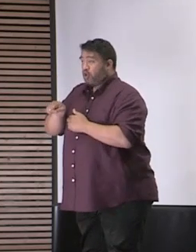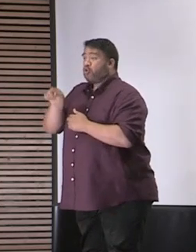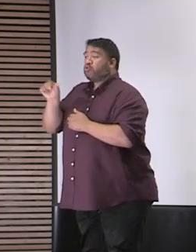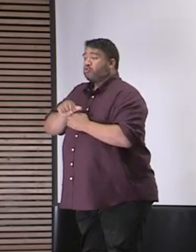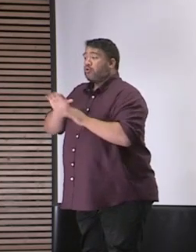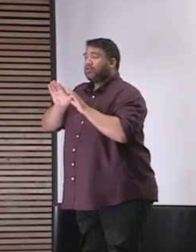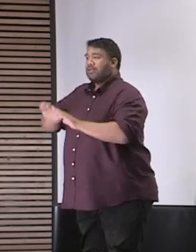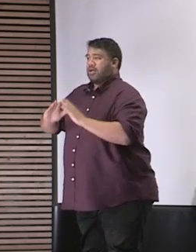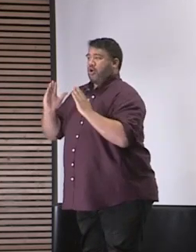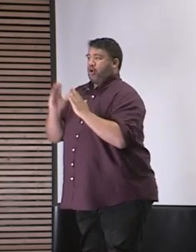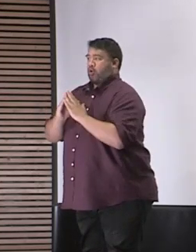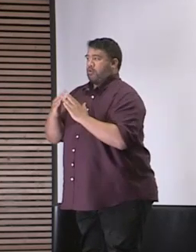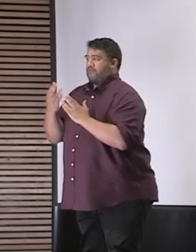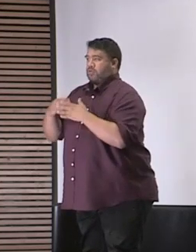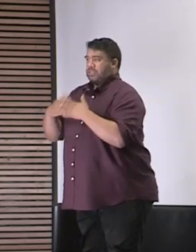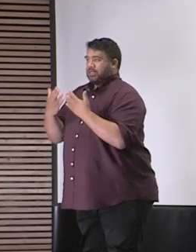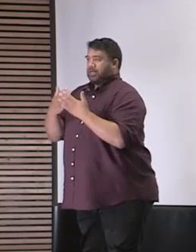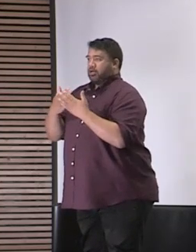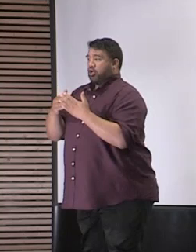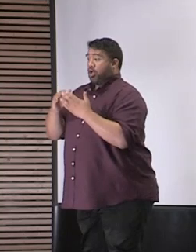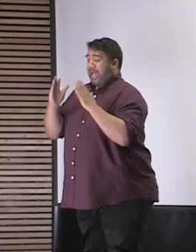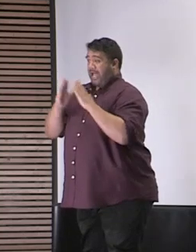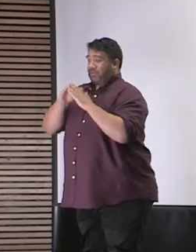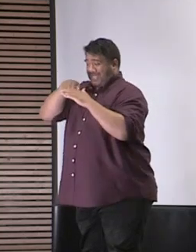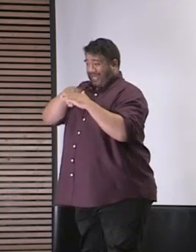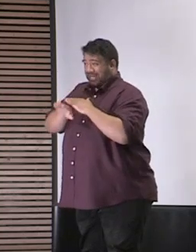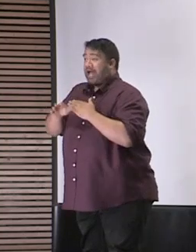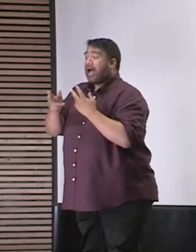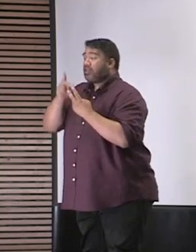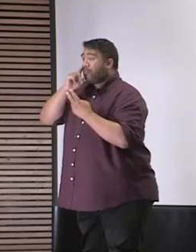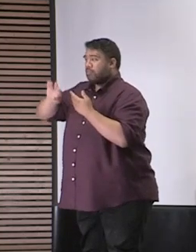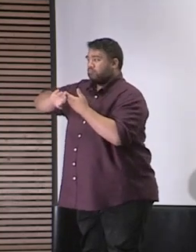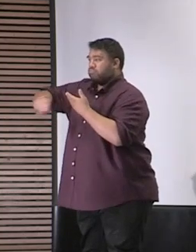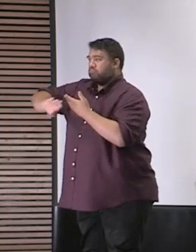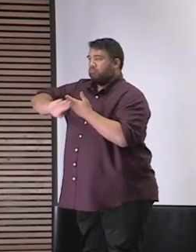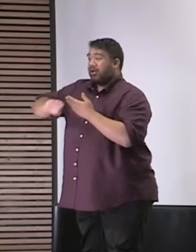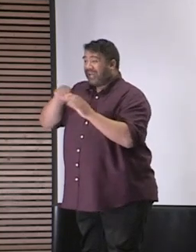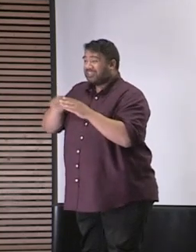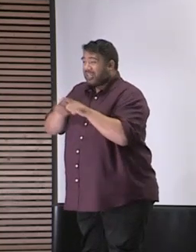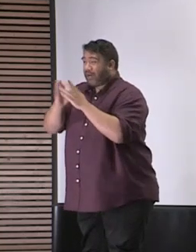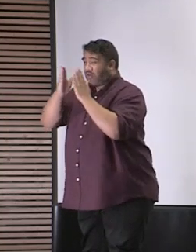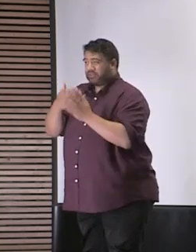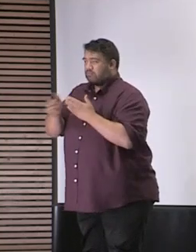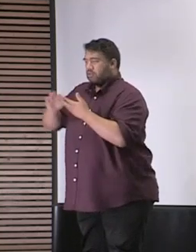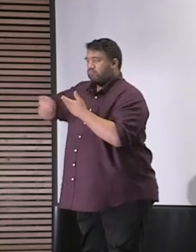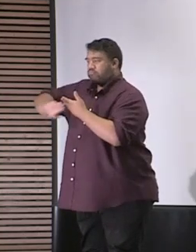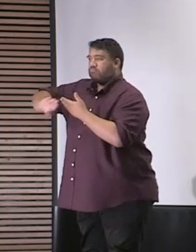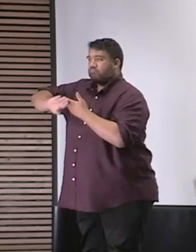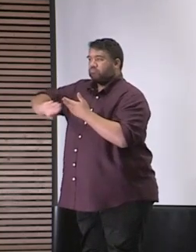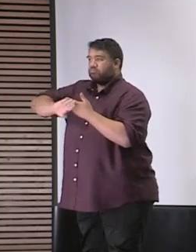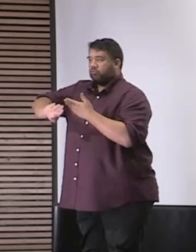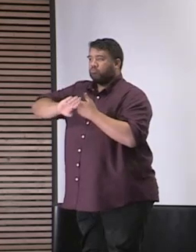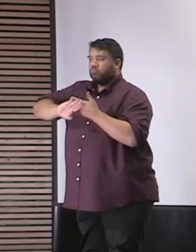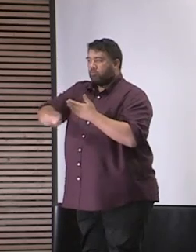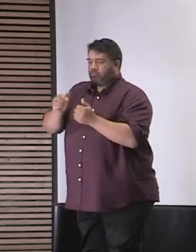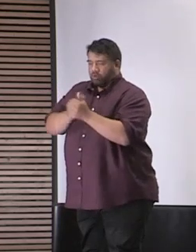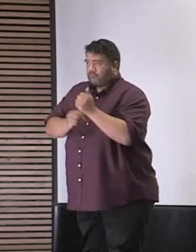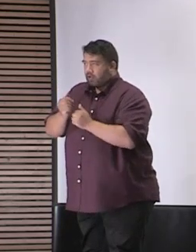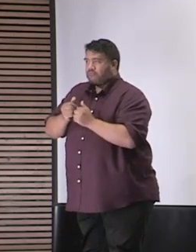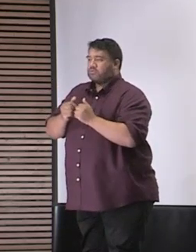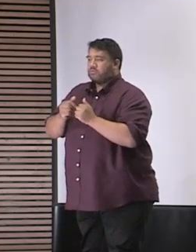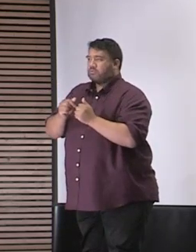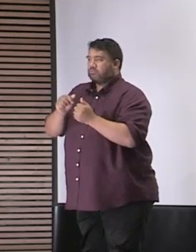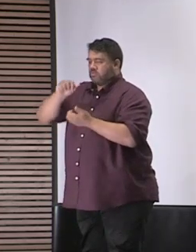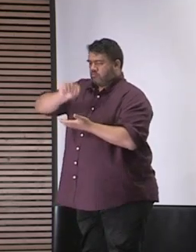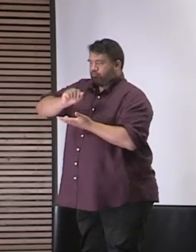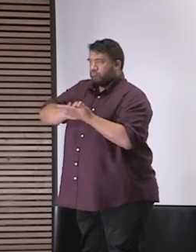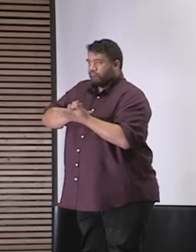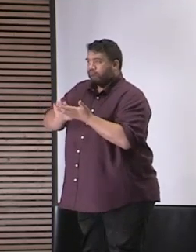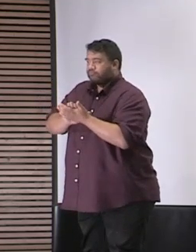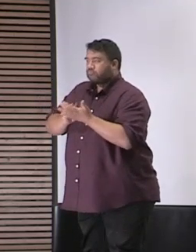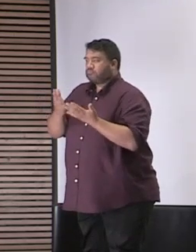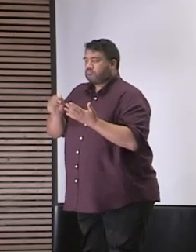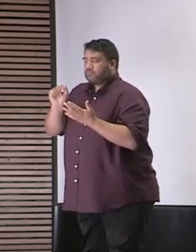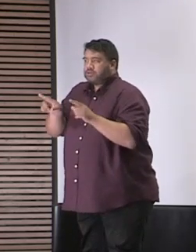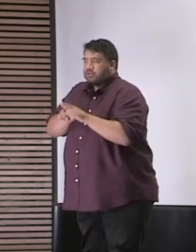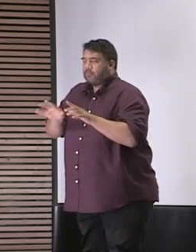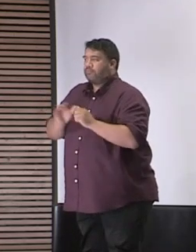eso. Puedo ser muy claro, estas